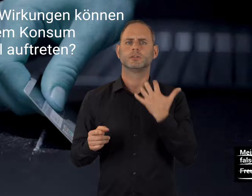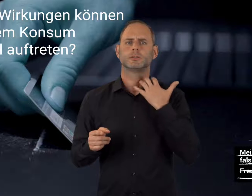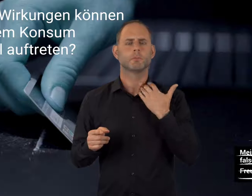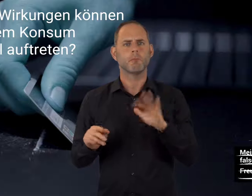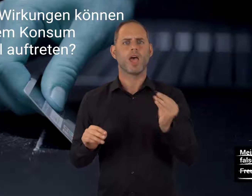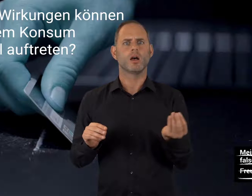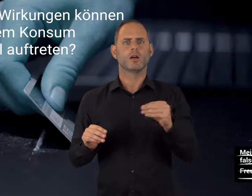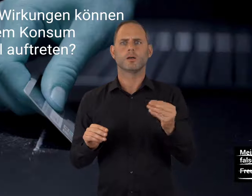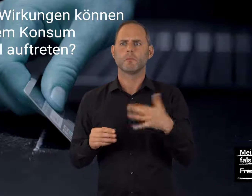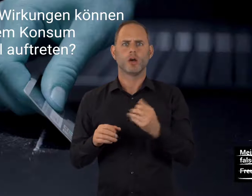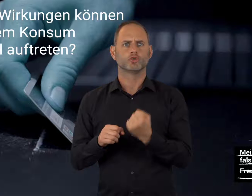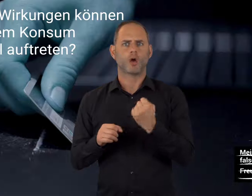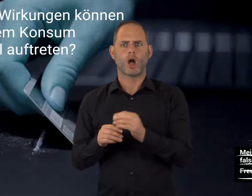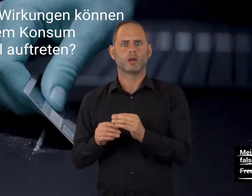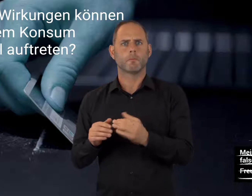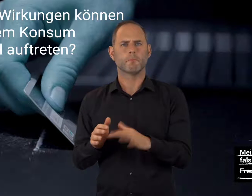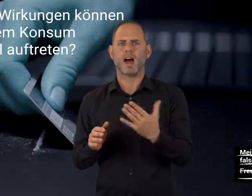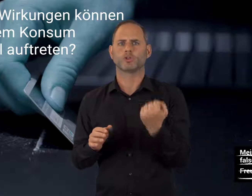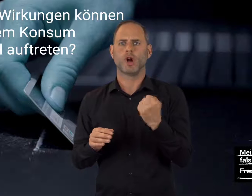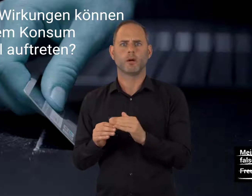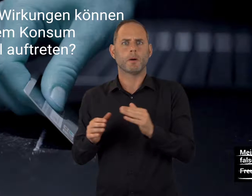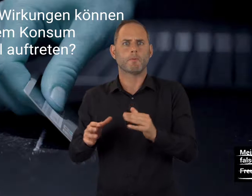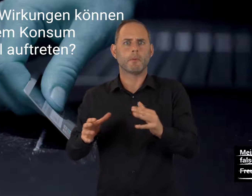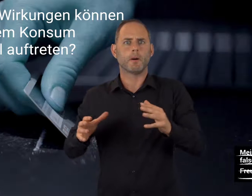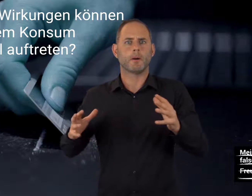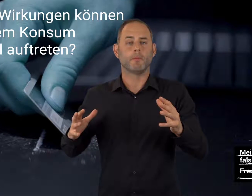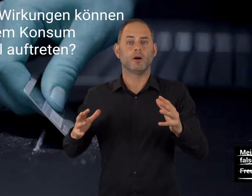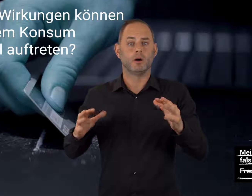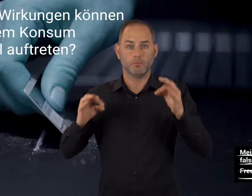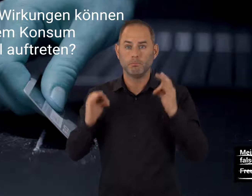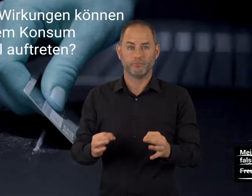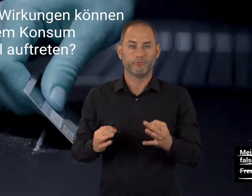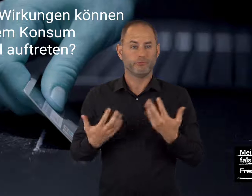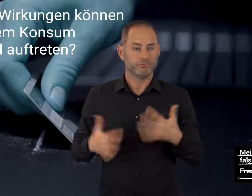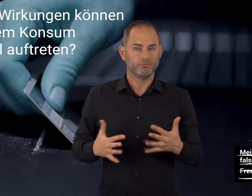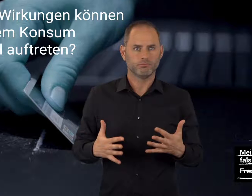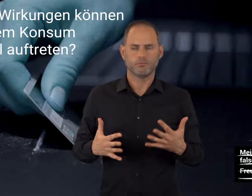so dass für denselben Effekt eine höhere Dosis eingenommen werden muss.